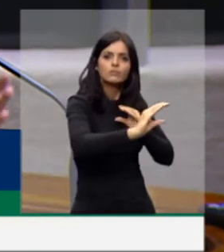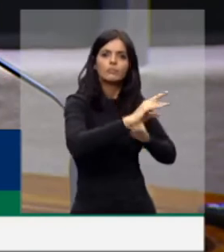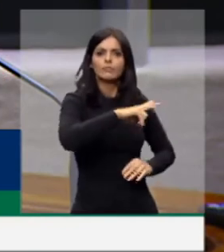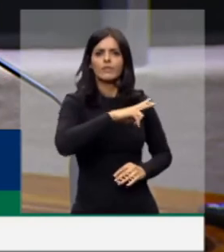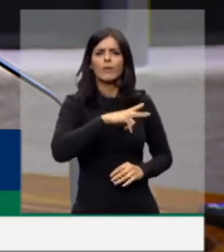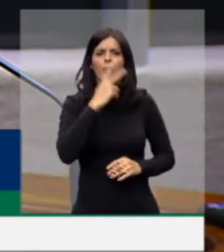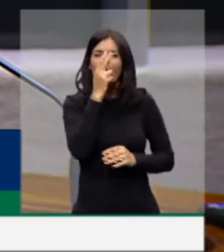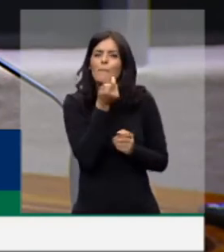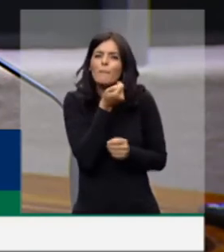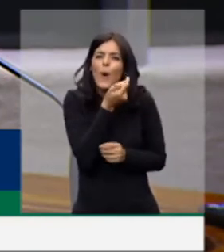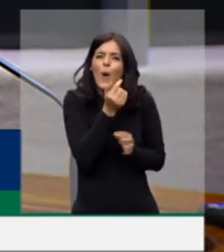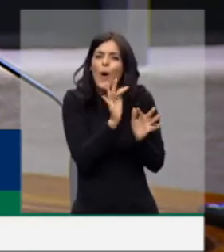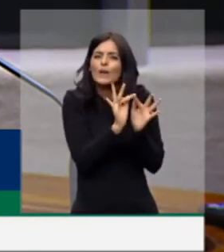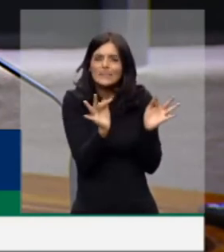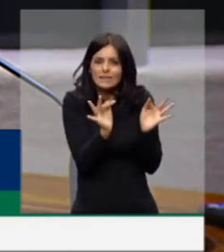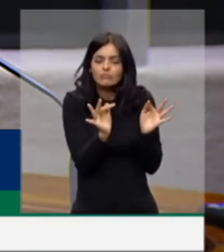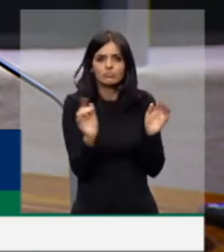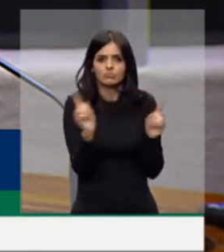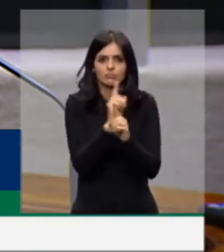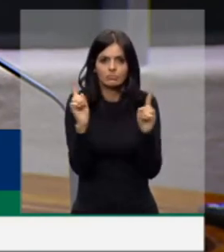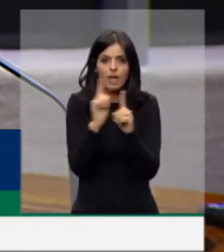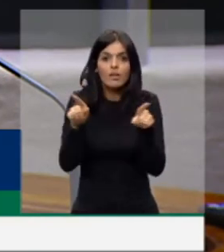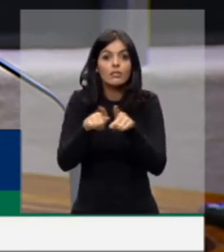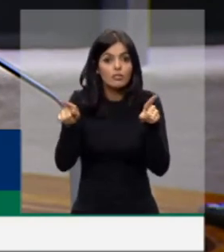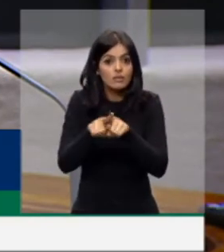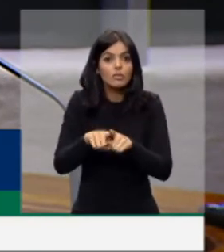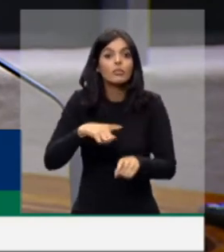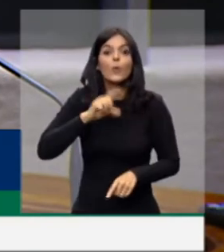INCLUSIVE ESTABELECENDO UMA META DE 10% DA COMPLEMENTAÇÃO DO FUNDEB, QUE PODE PARECER MUITO POUCO,